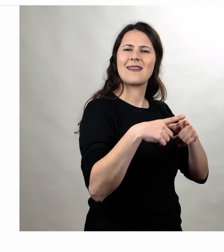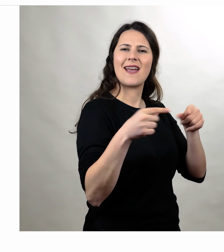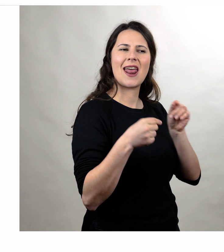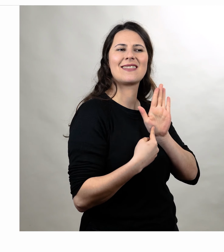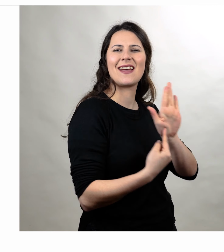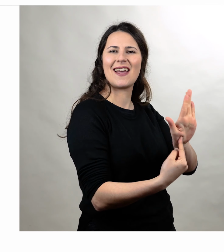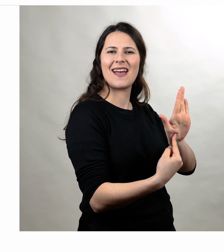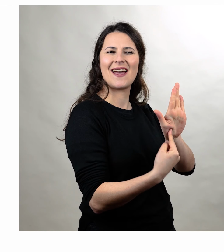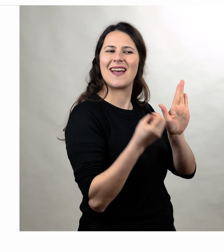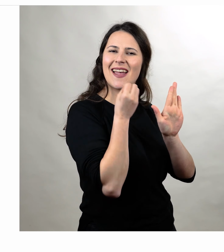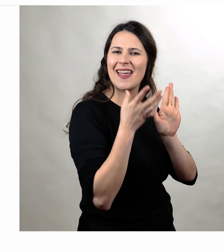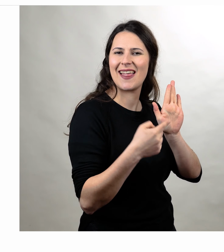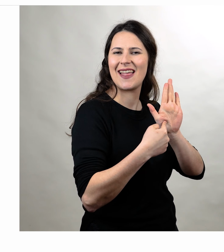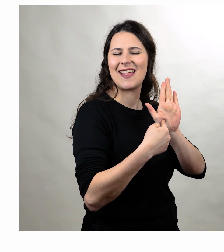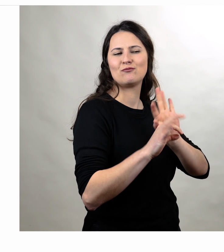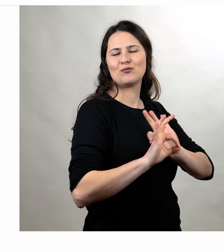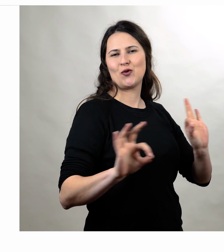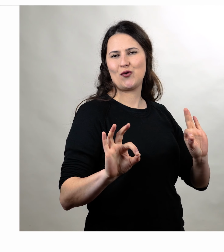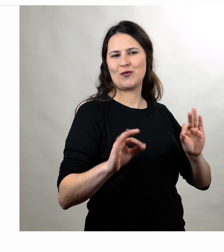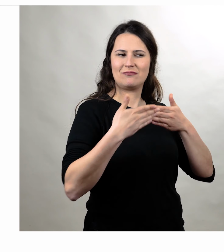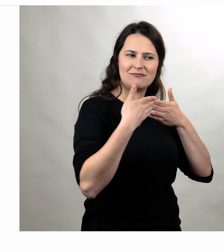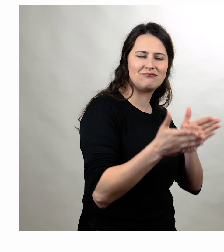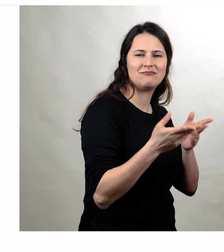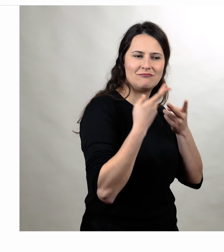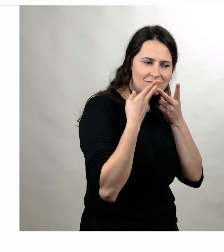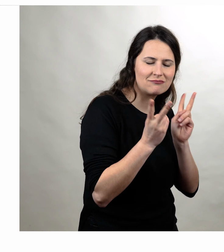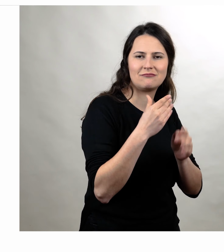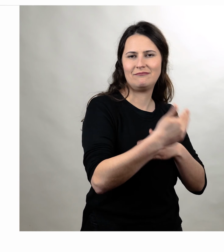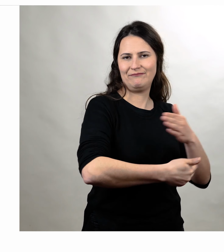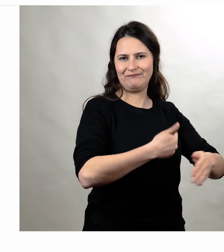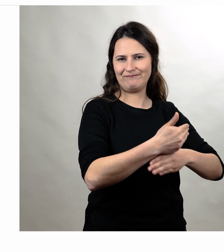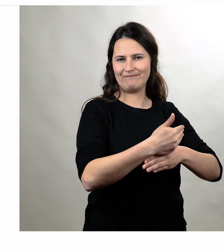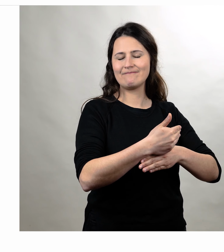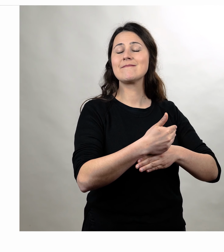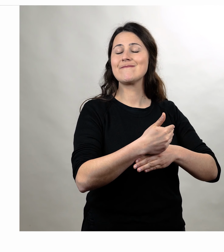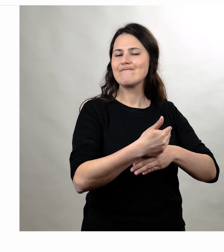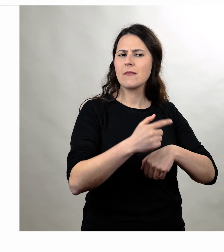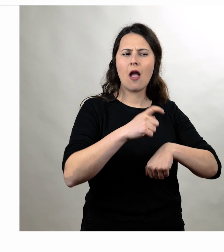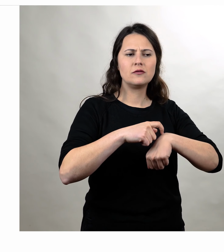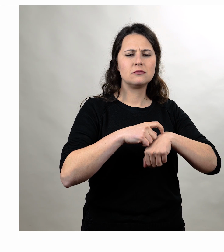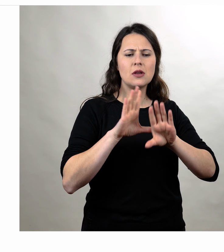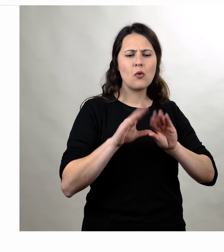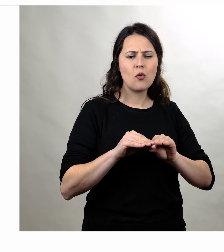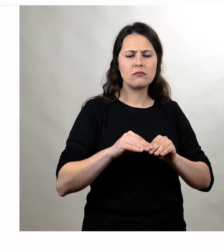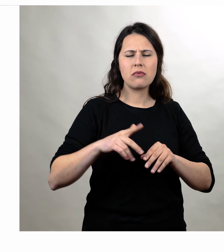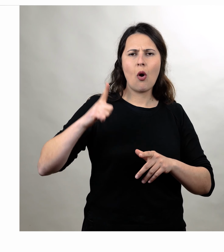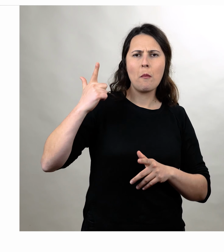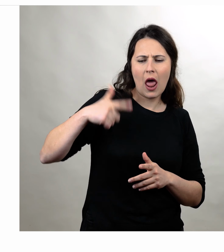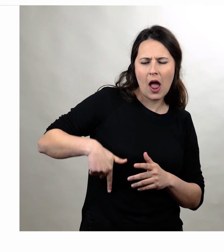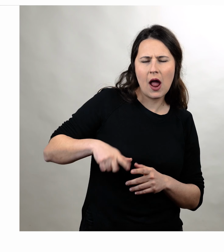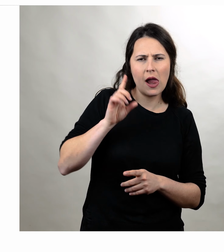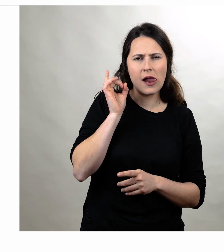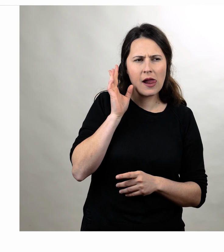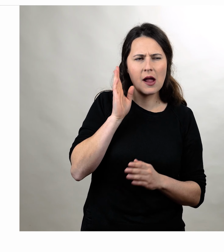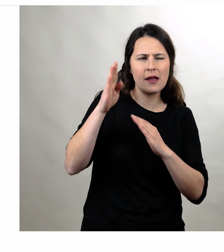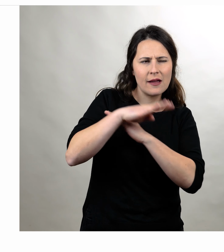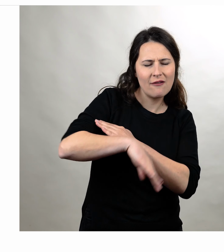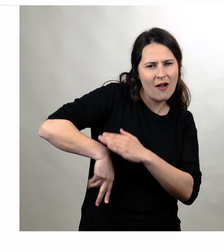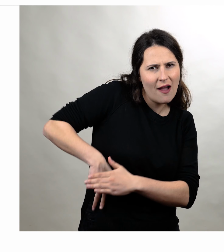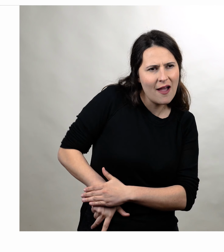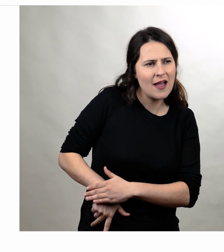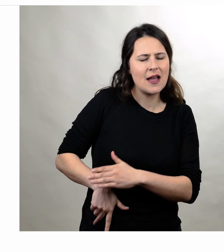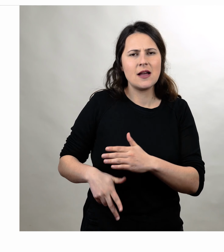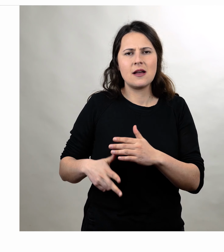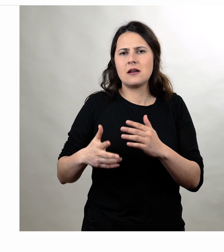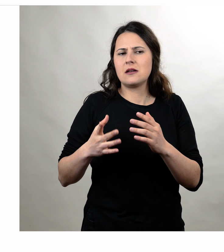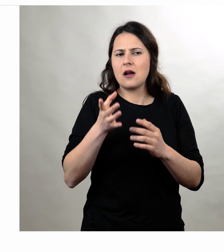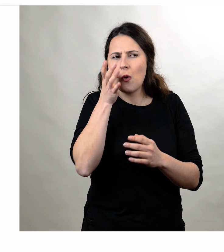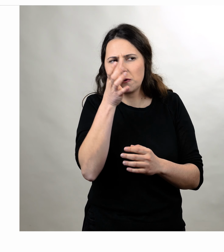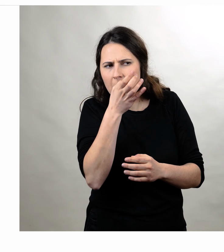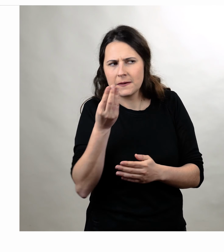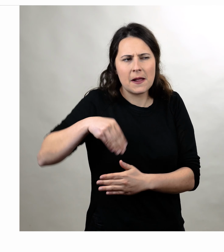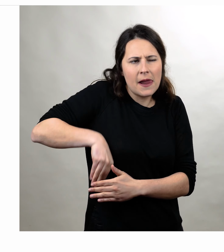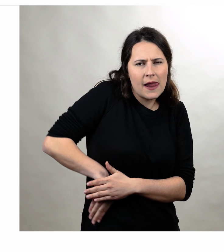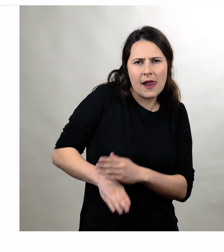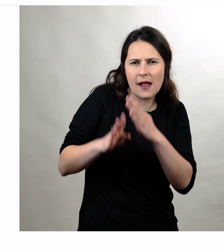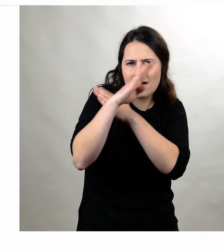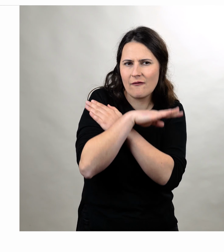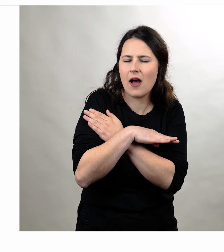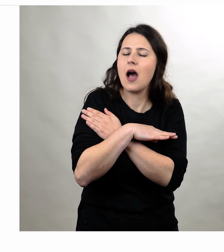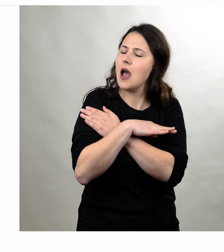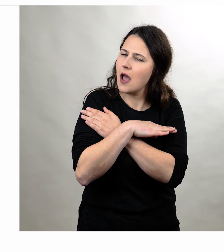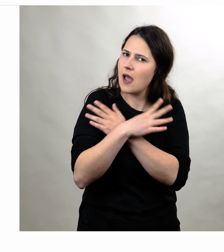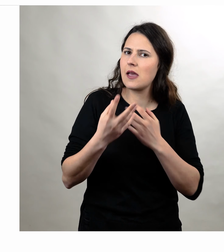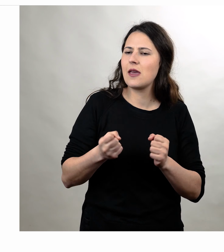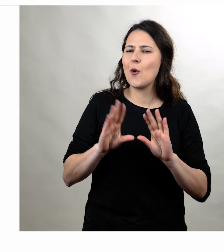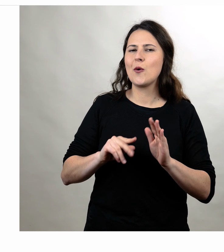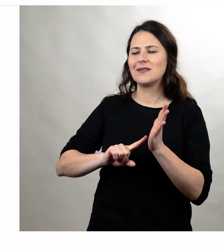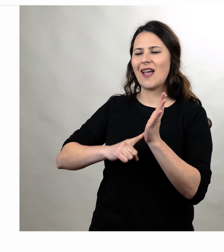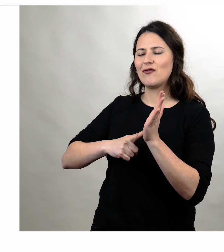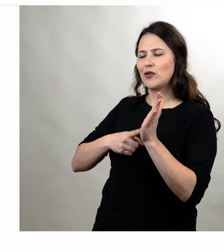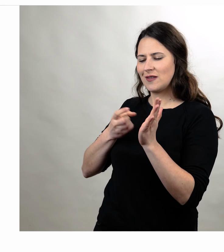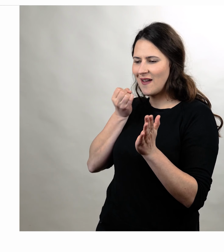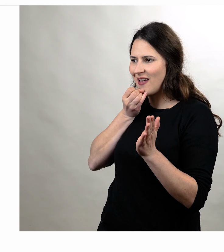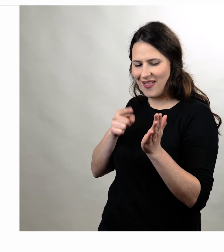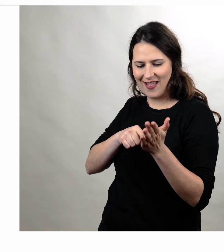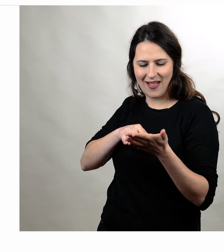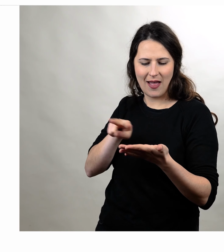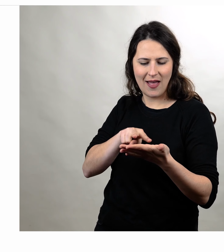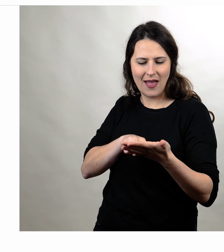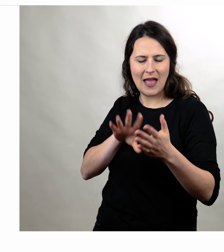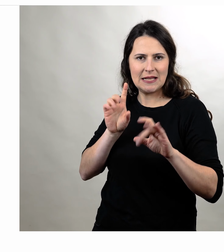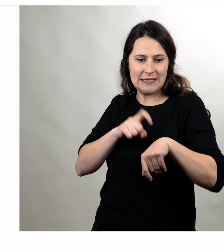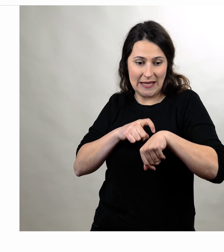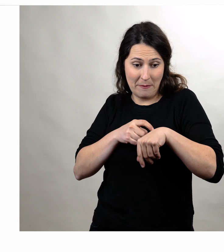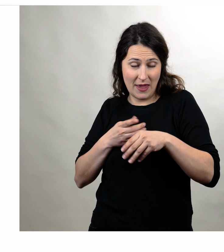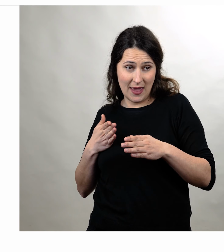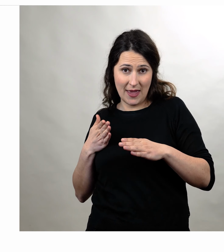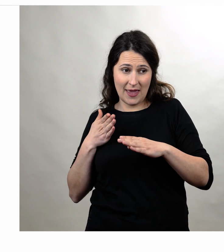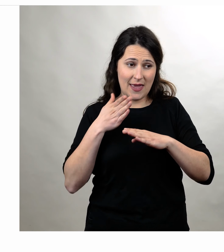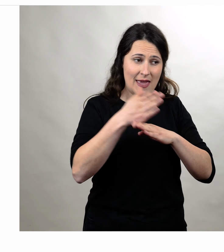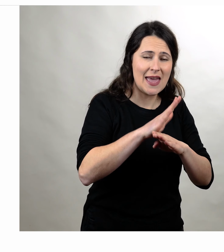Έτσι, εκτός από τον έλεγχο για όπλα και παράνομες ουσίες, πραγματοποιείται και ταυτοποίηση σε κάθε επιβάτη προκειμένου να επιβιβαστεί ή να αποβιβαστεί.